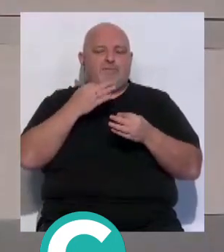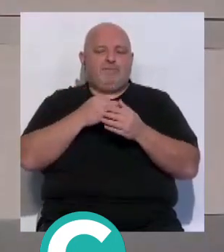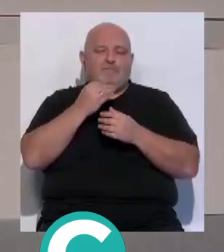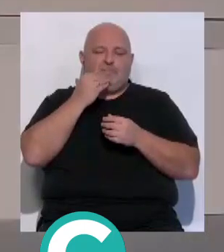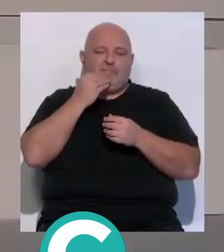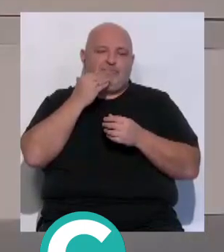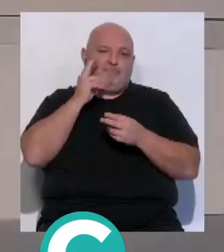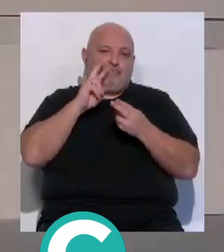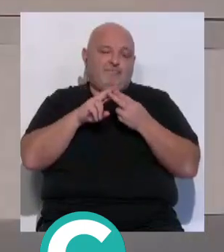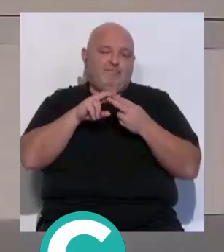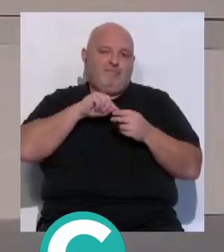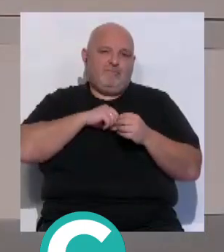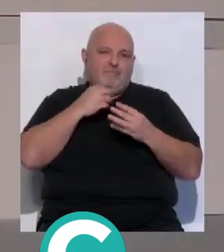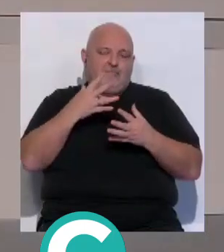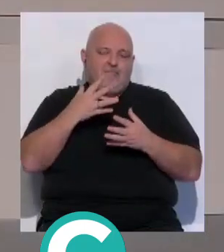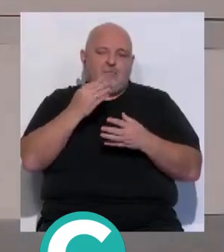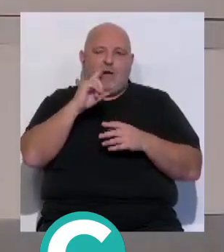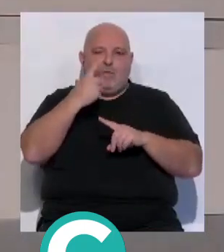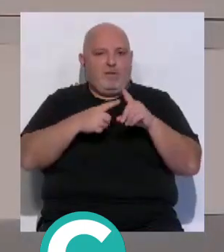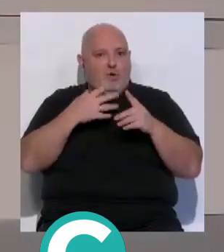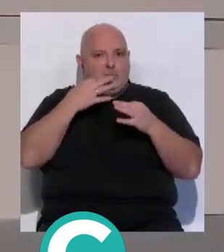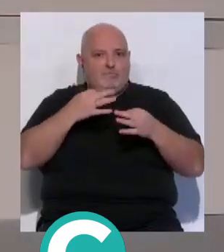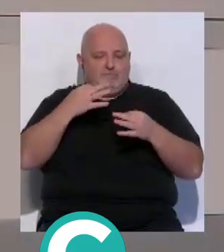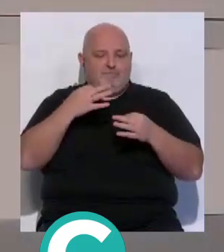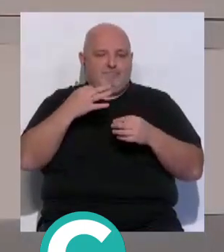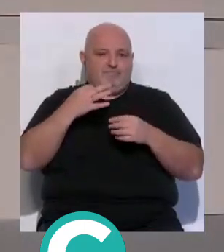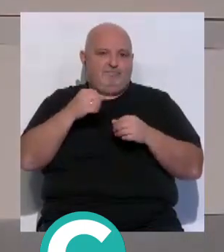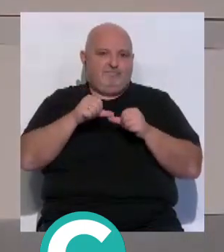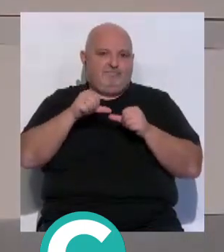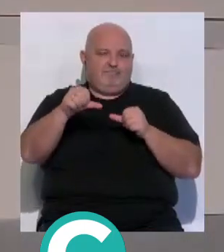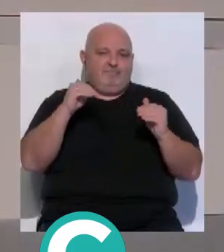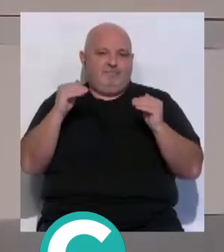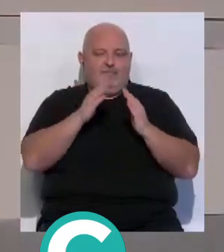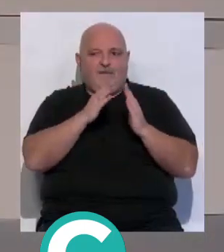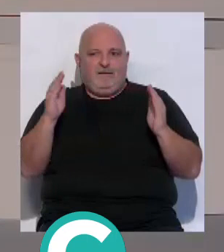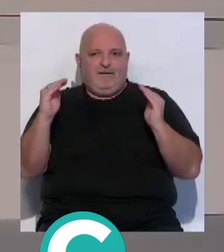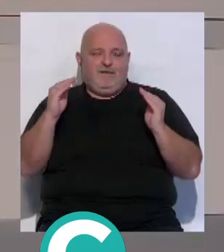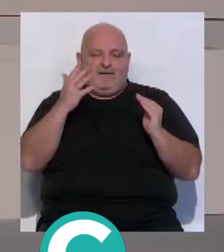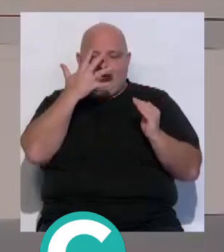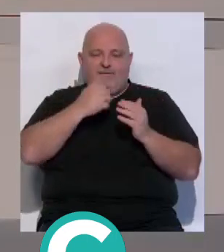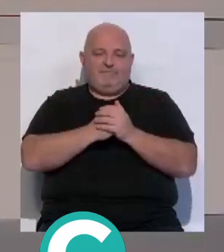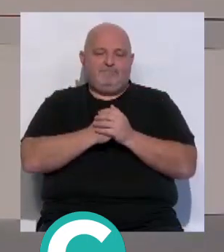y que mañana nos vemos aquí a la una y media como todo este periodo de carnaval hasta luego